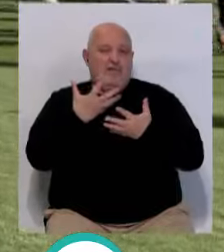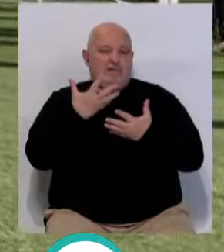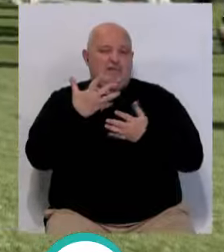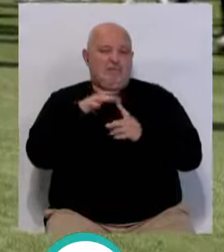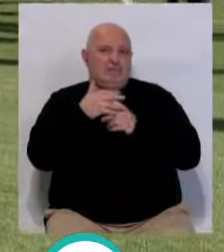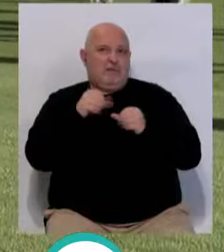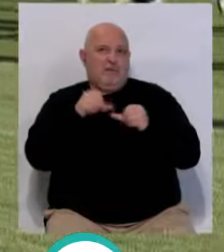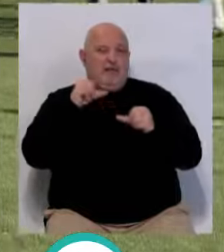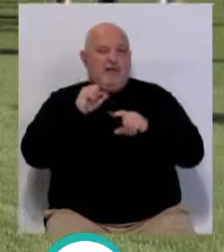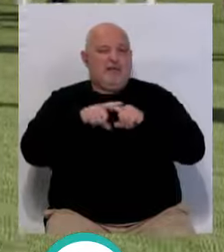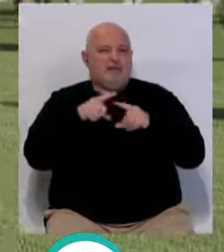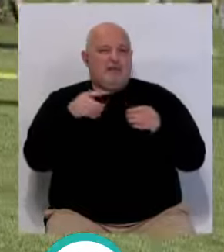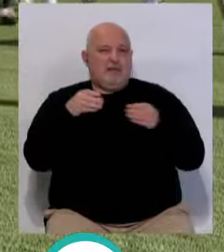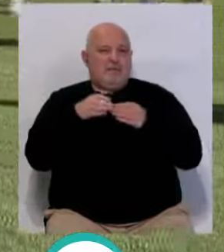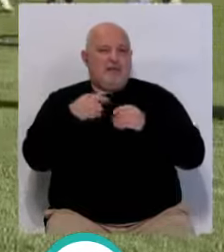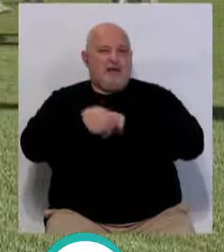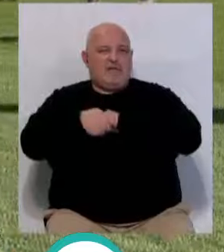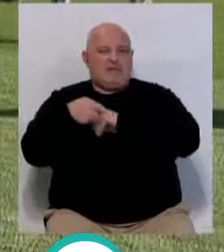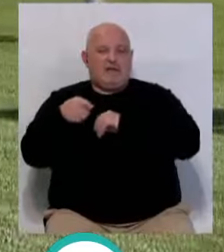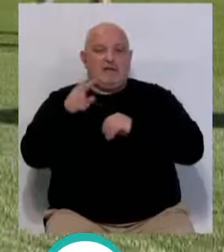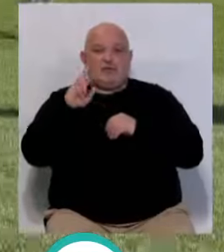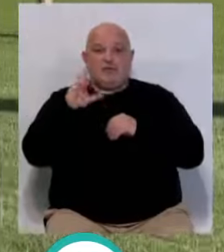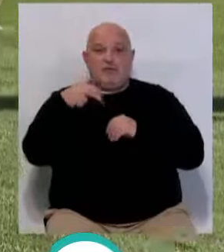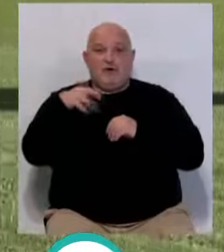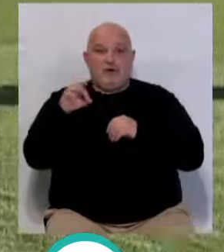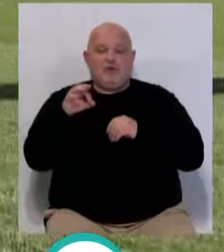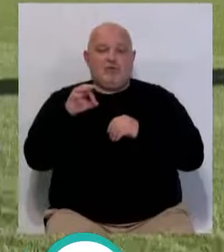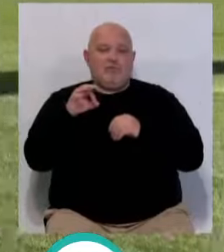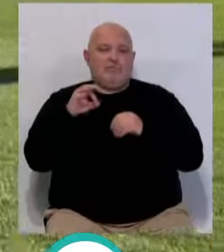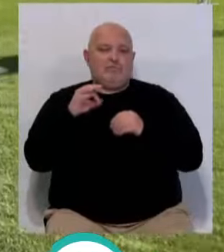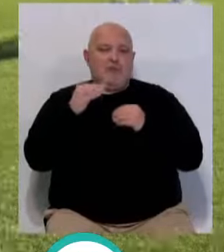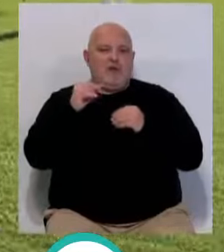de una anterior etapa en el alavés Rubén sobrino está ganándole la partida a Iván Alejo en esa